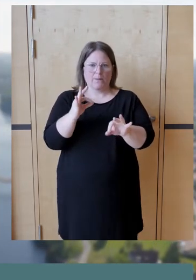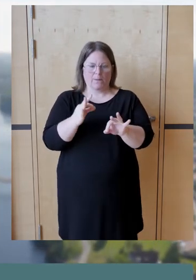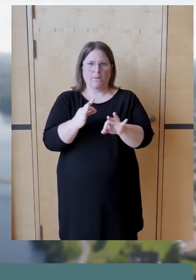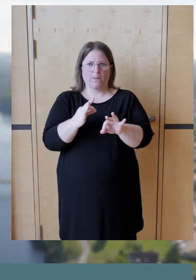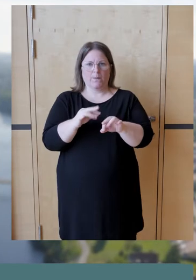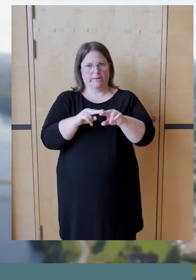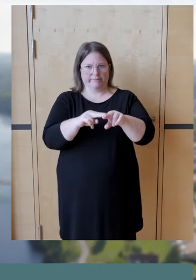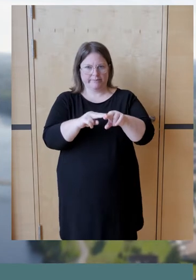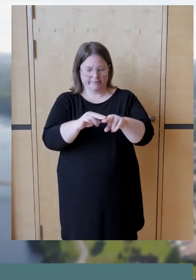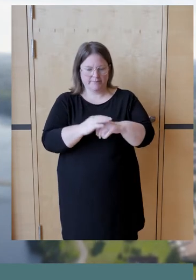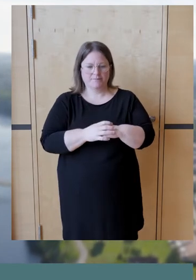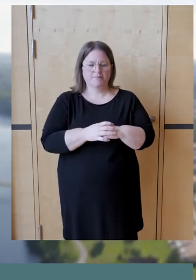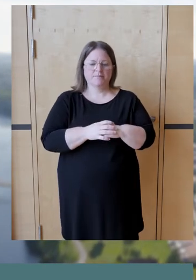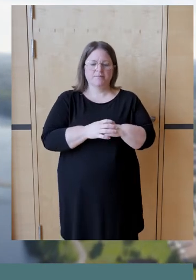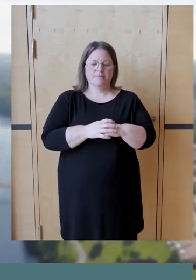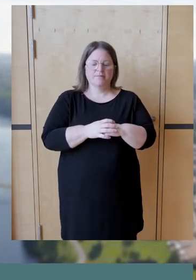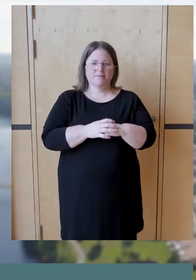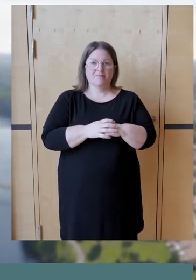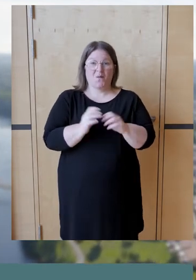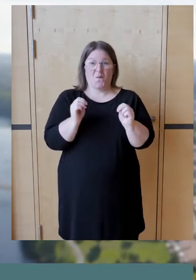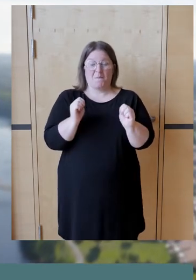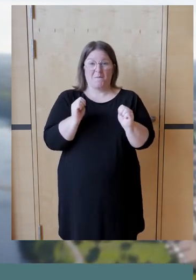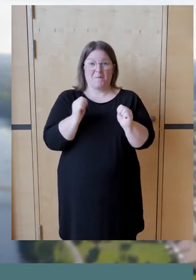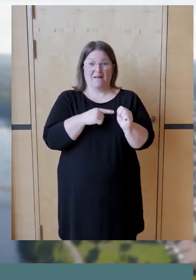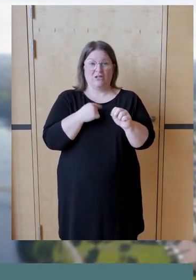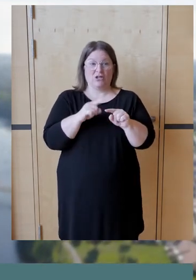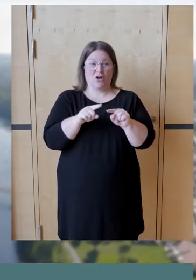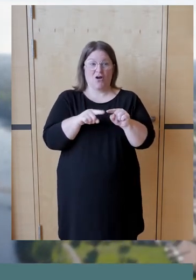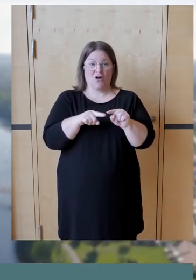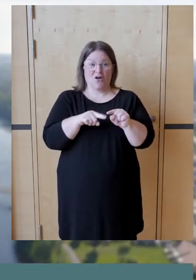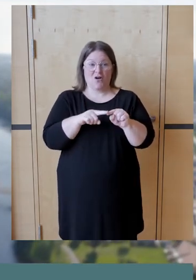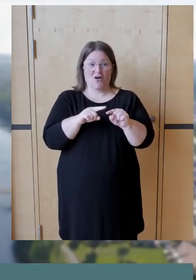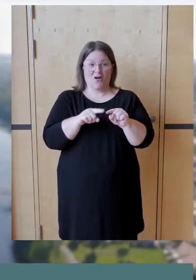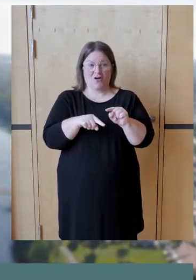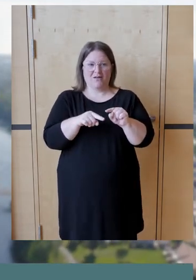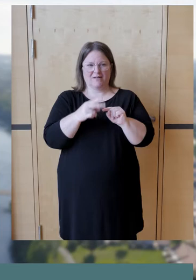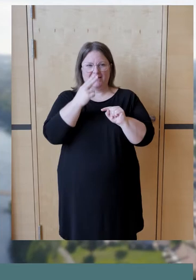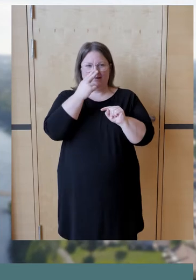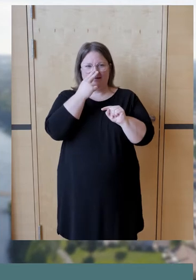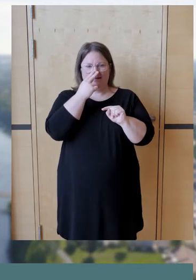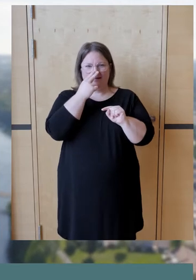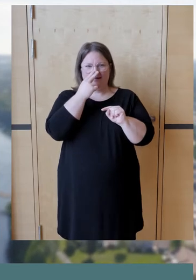Hoppas att du 15 minuters trafik också jag tänker ett medskick bara det